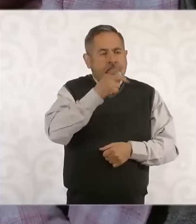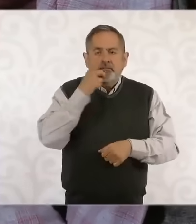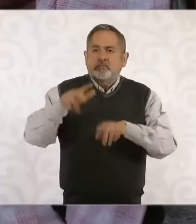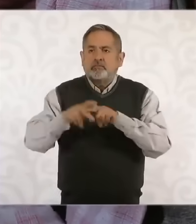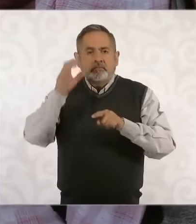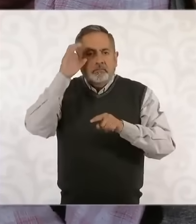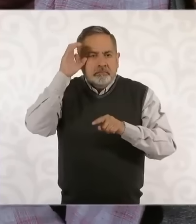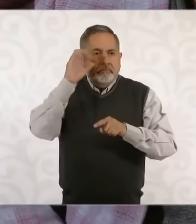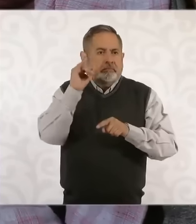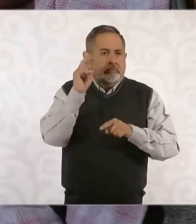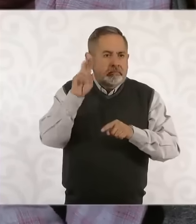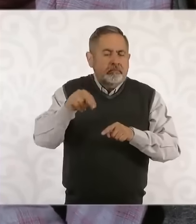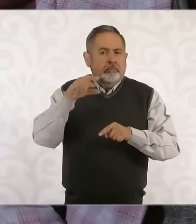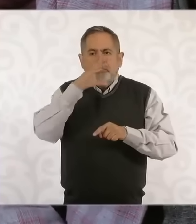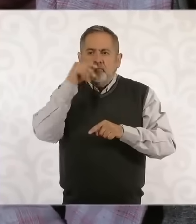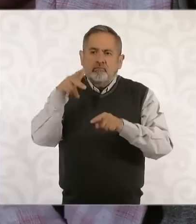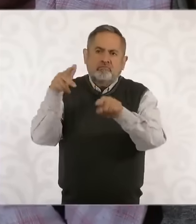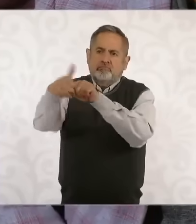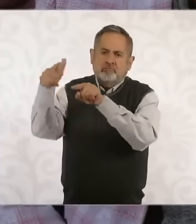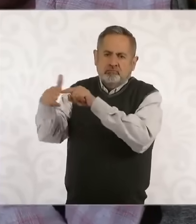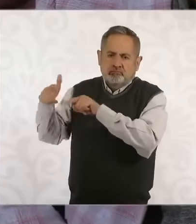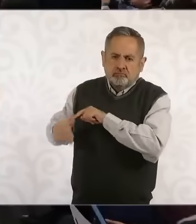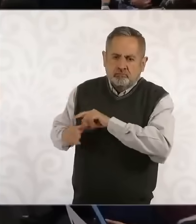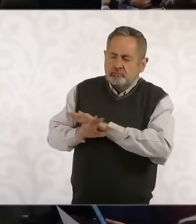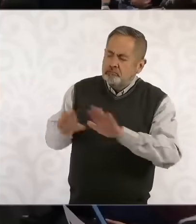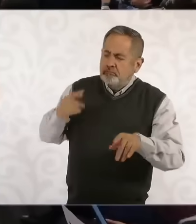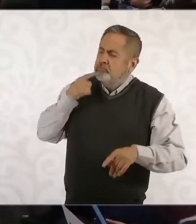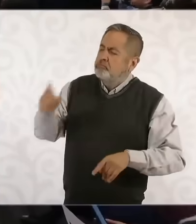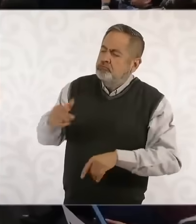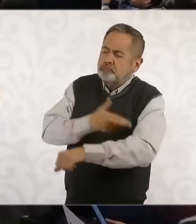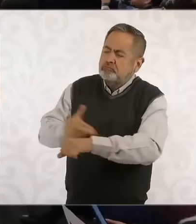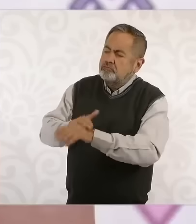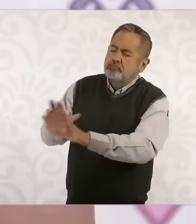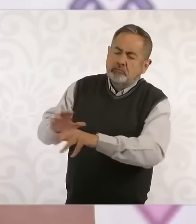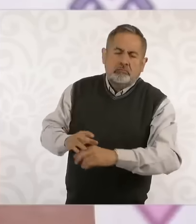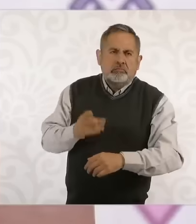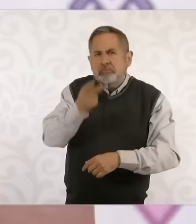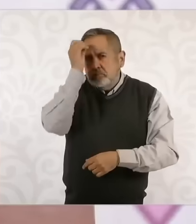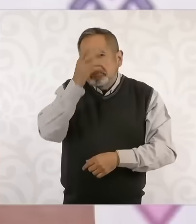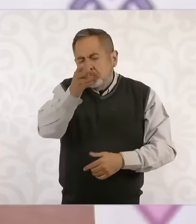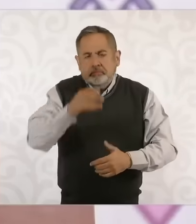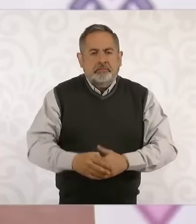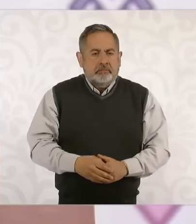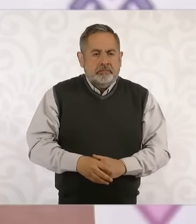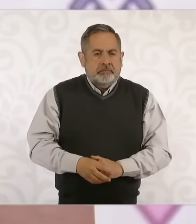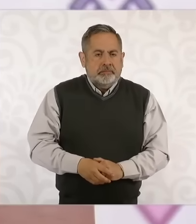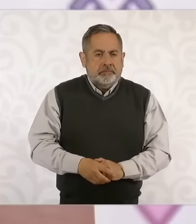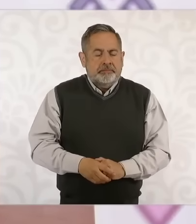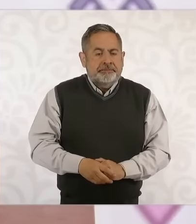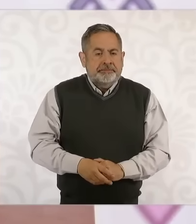quienes llevan también en el país. ¿Cómo usted lo ve? Pues yo creo que cada país tiene el la